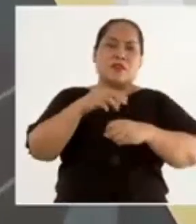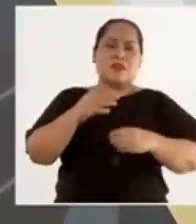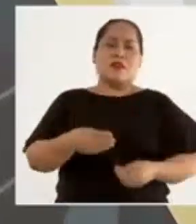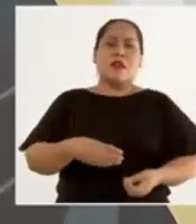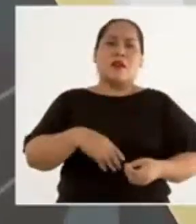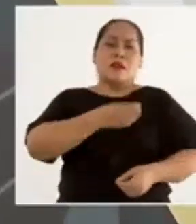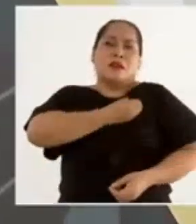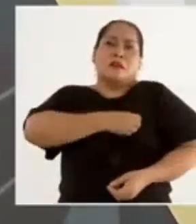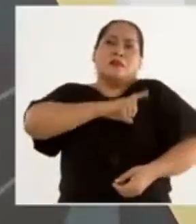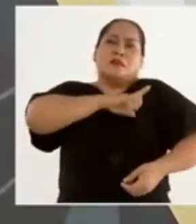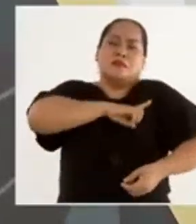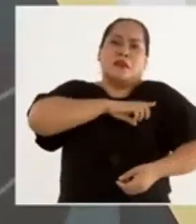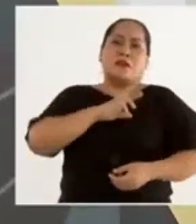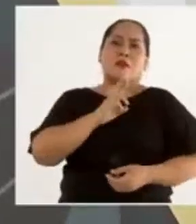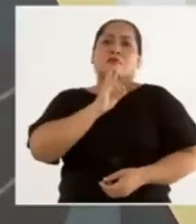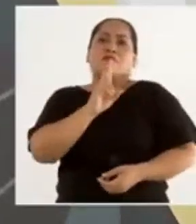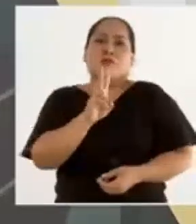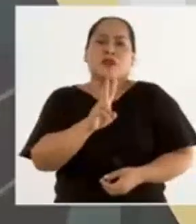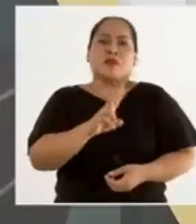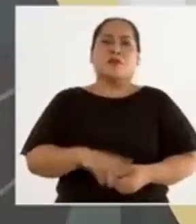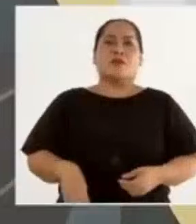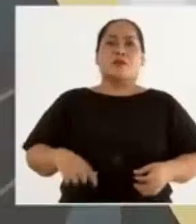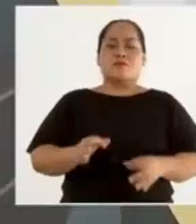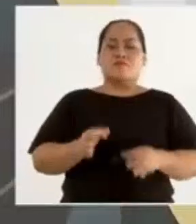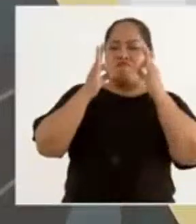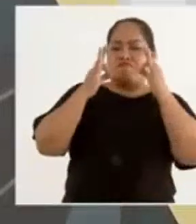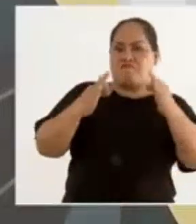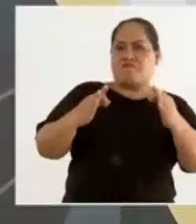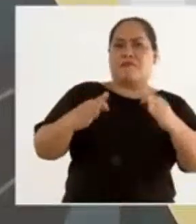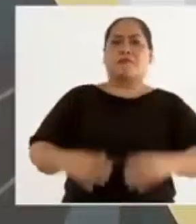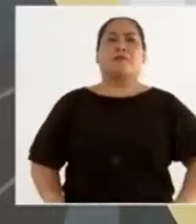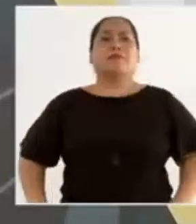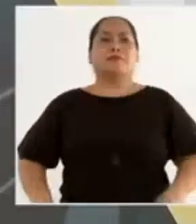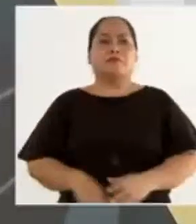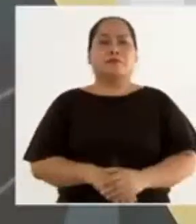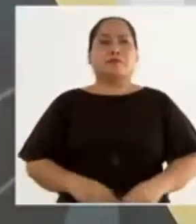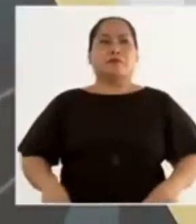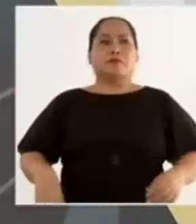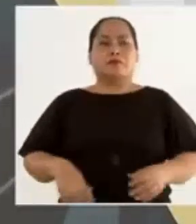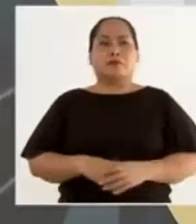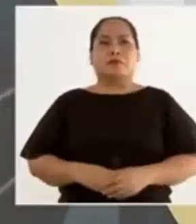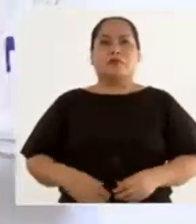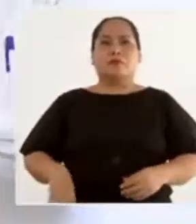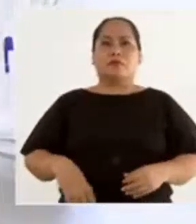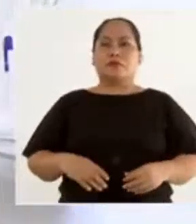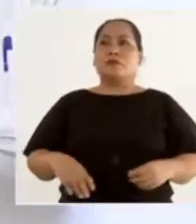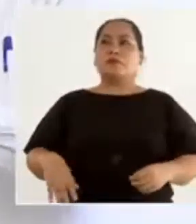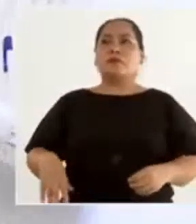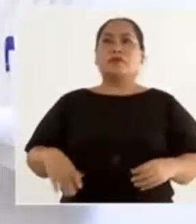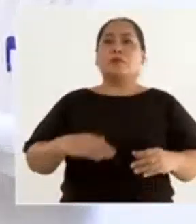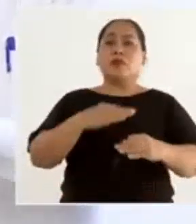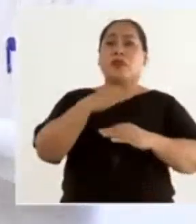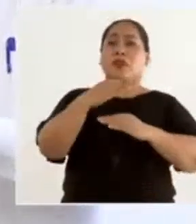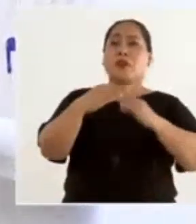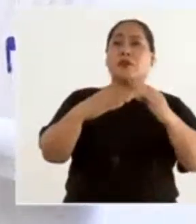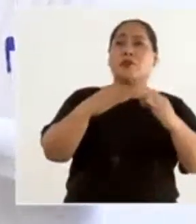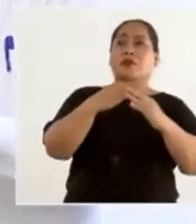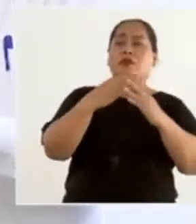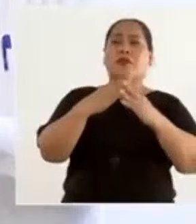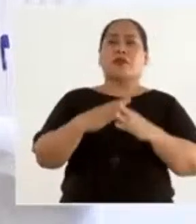la categoría que tengan, laboral o no laboral. Con todo eso no me queda más que felicitar al